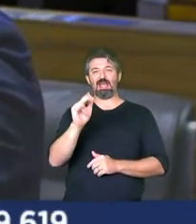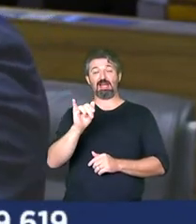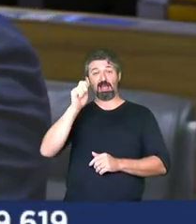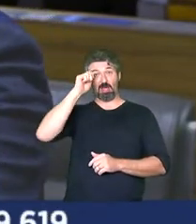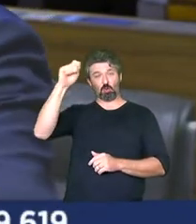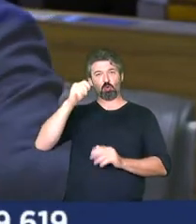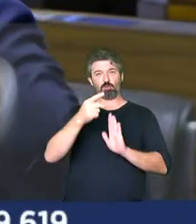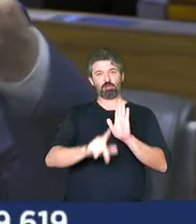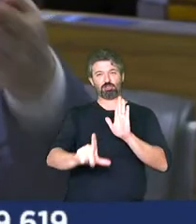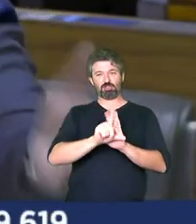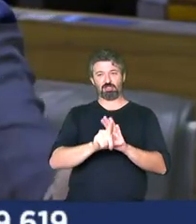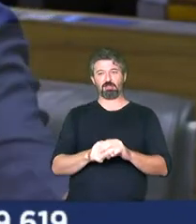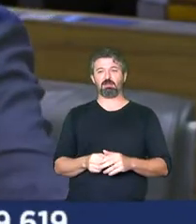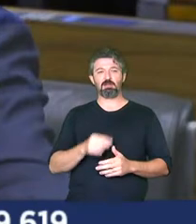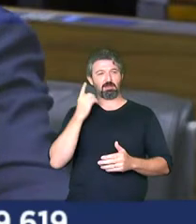AUTORA DO PROJETO DA LEI ALDIR BLANC 2. O DEPUTADO PAULO